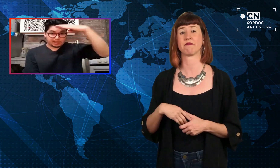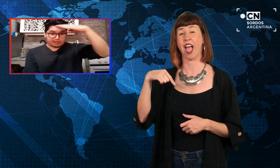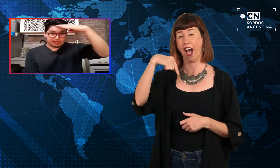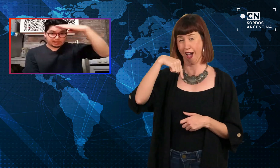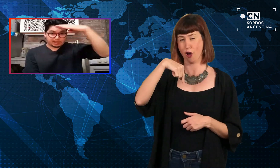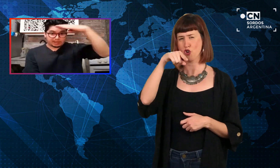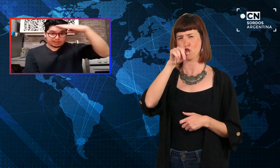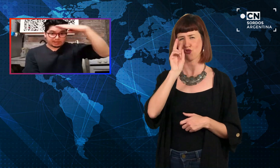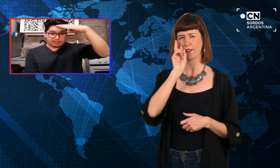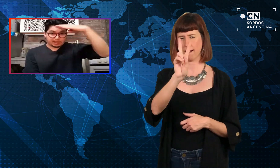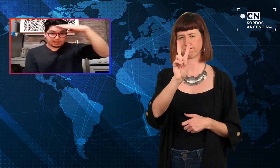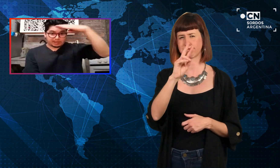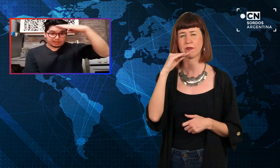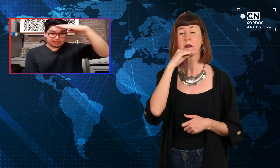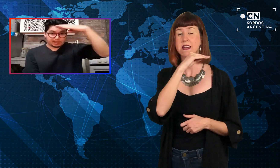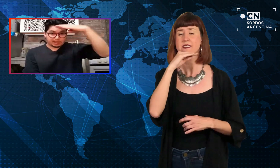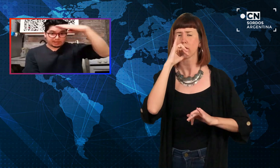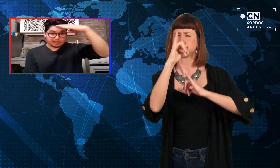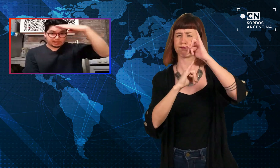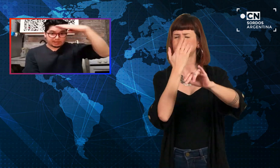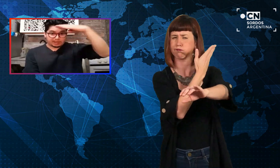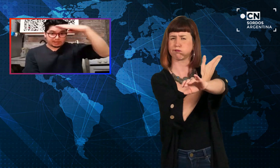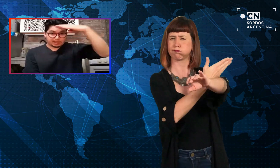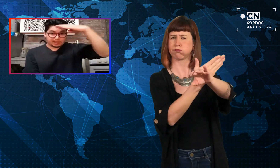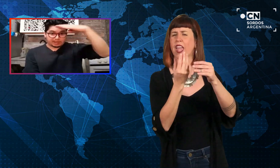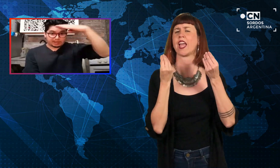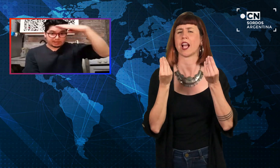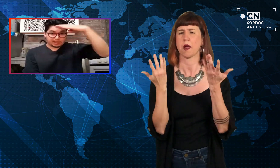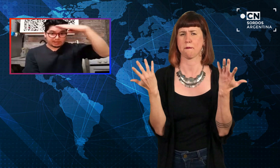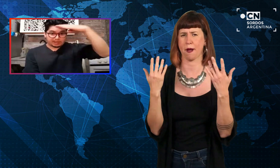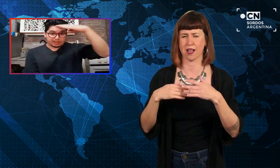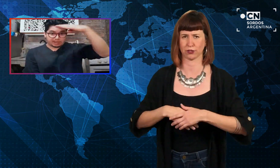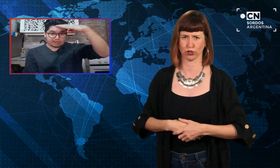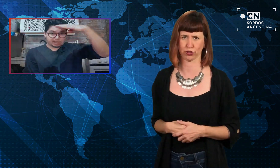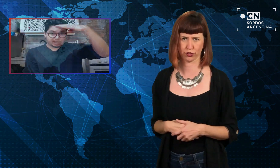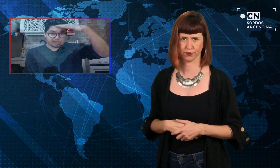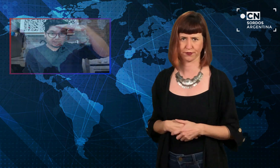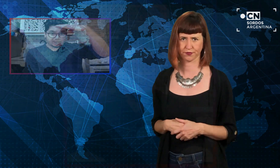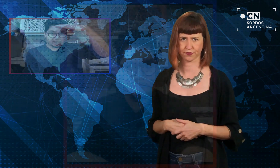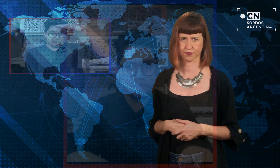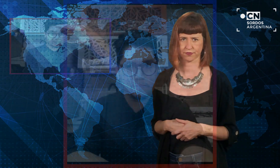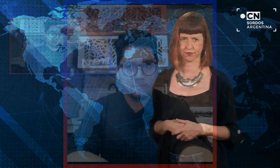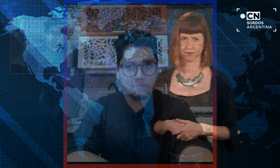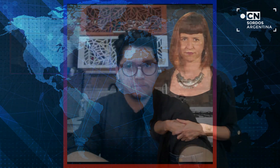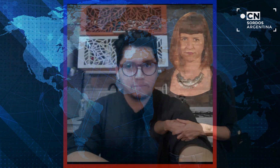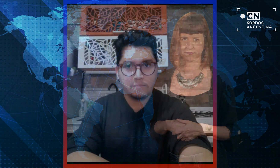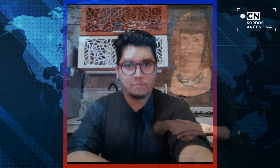El propio Miguel difundió en sus redes sociales un video explicando qué fue lo que ocurrió. Veamos.